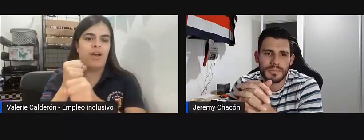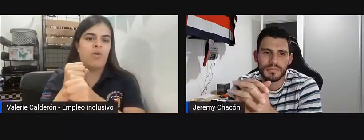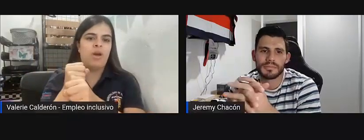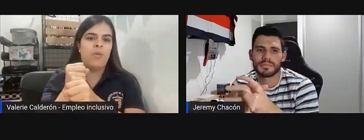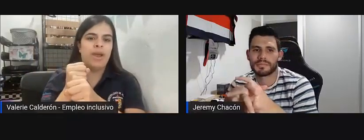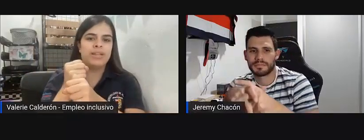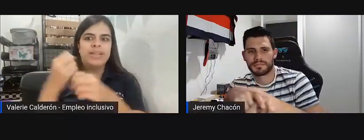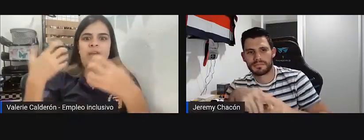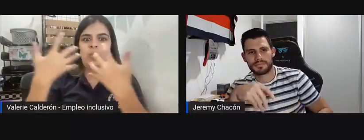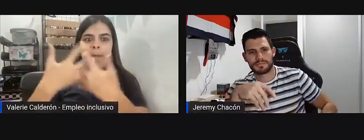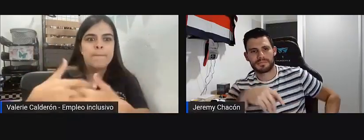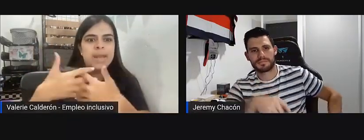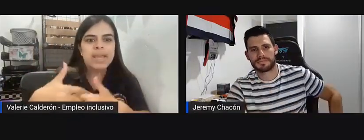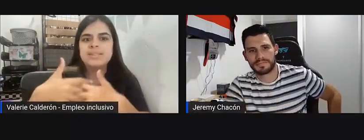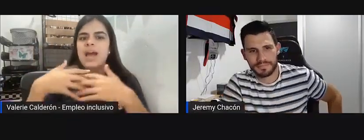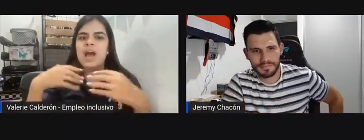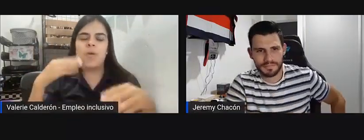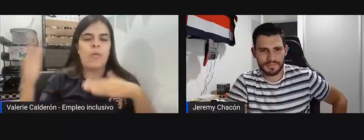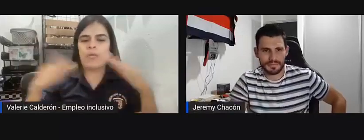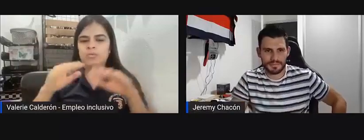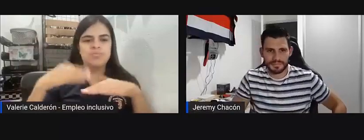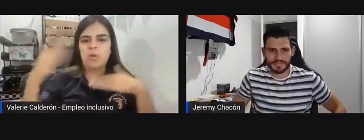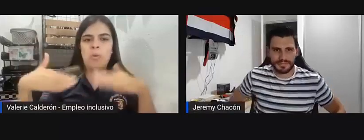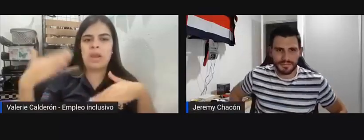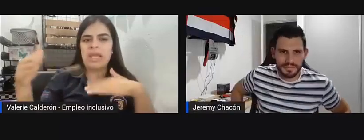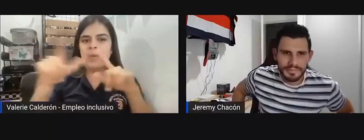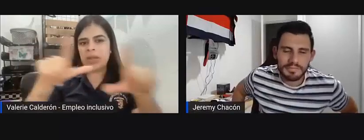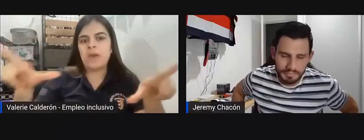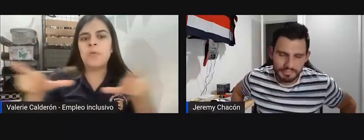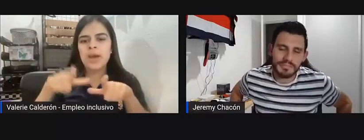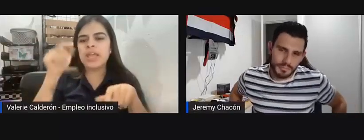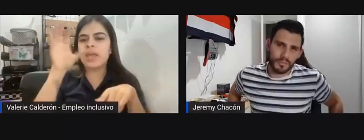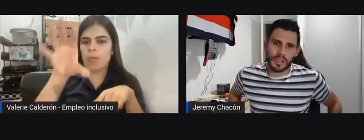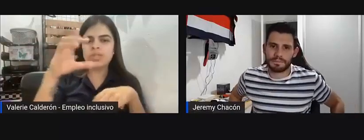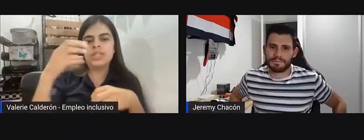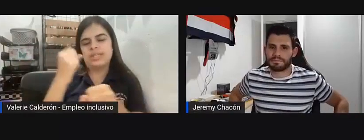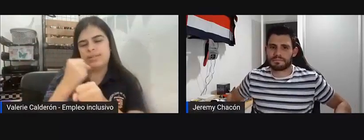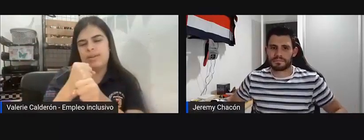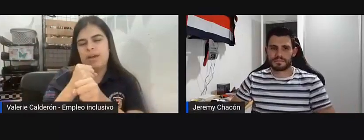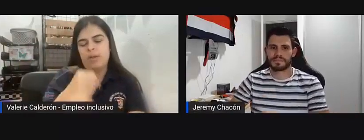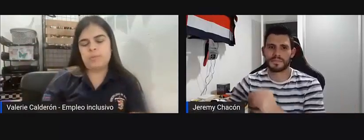mercado laboral ya en una empresa o en cualquier lugar que vos hayas trabajado